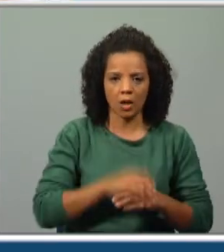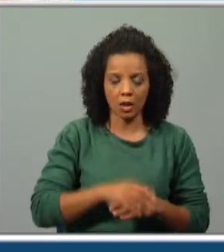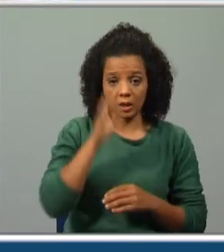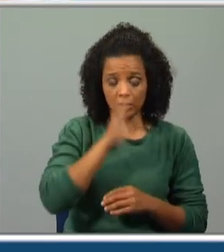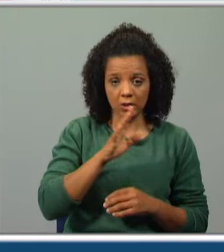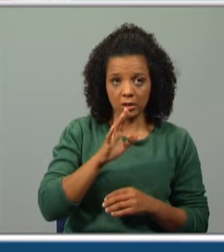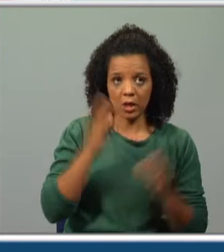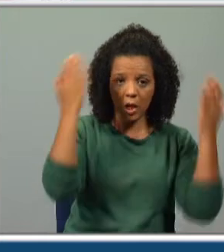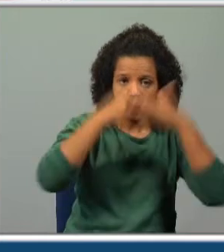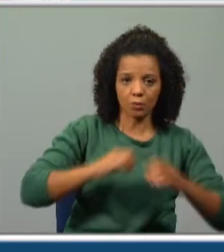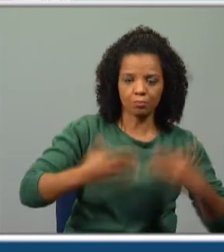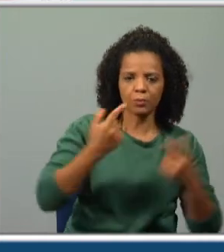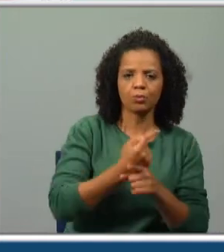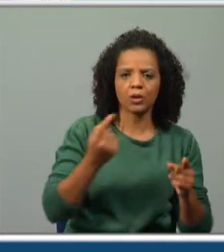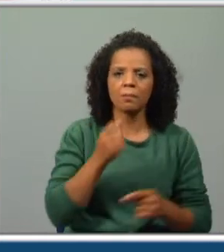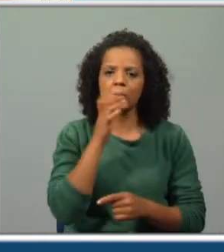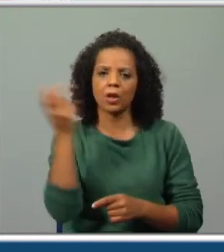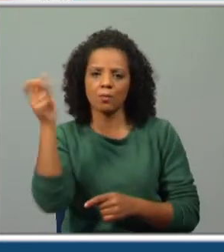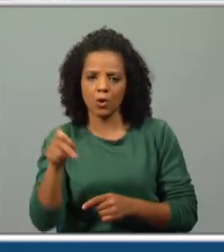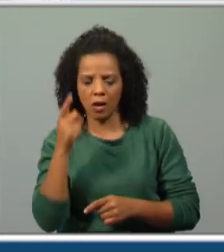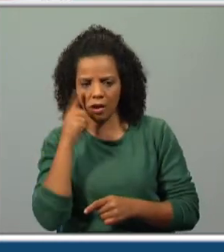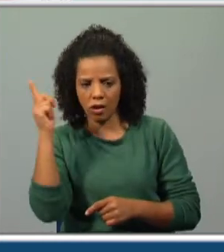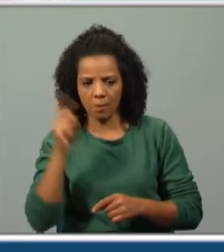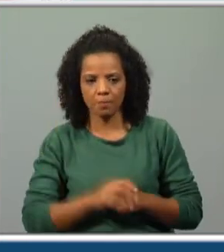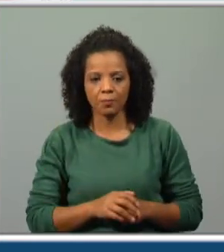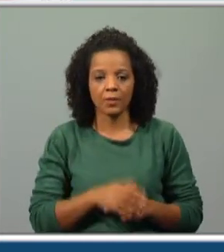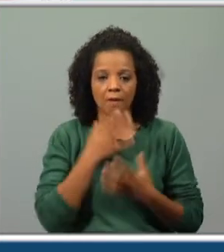prevalenciar a noite porque é que ocorre de madrugada vamos ver o facto de o 晚上佔優勢 為什麼會出現黎明時分，我們將看到